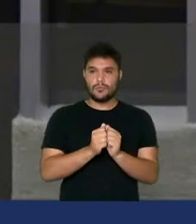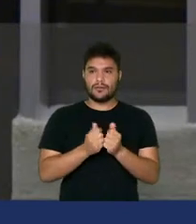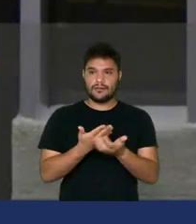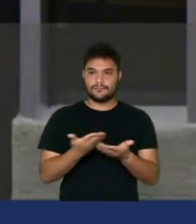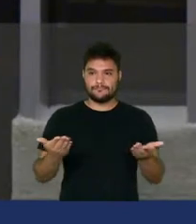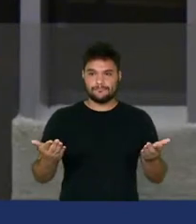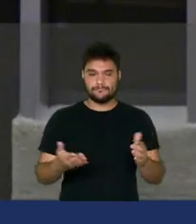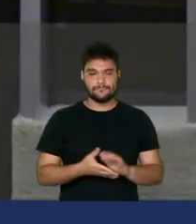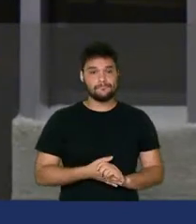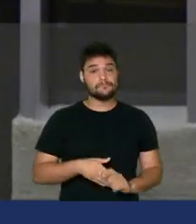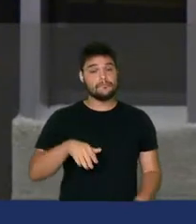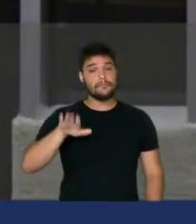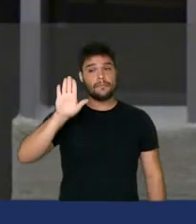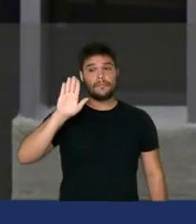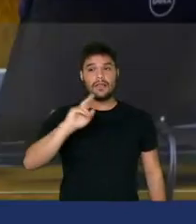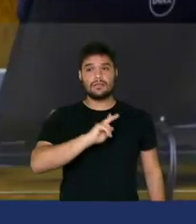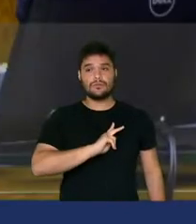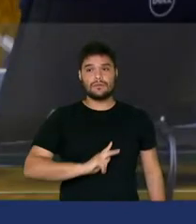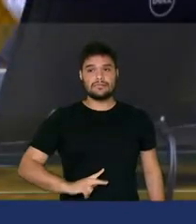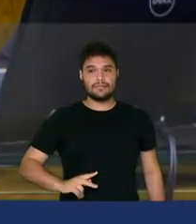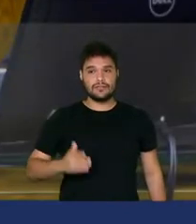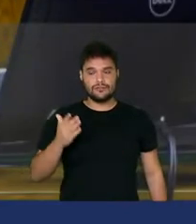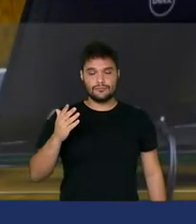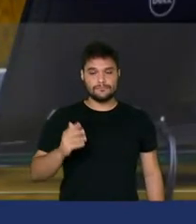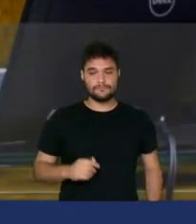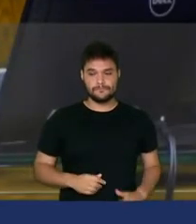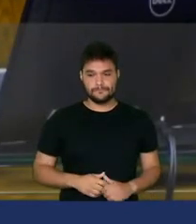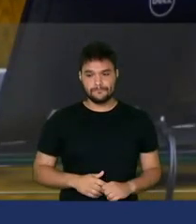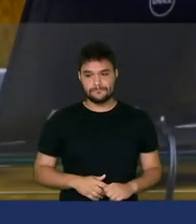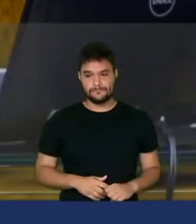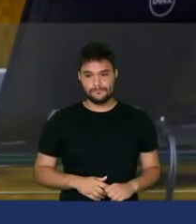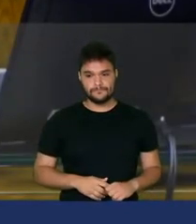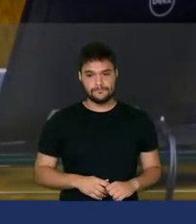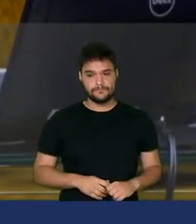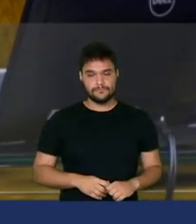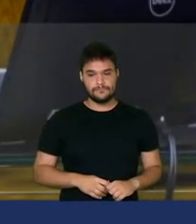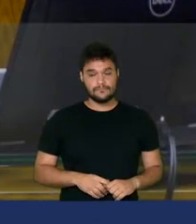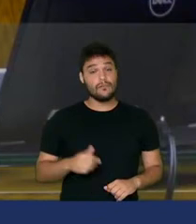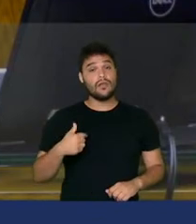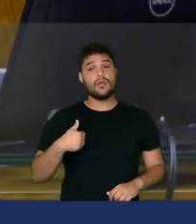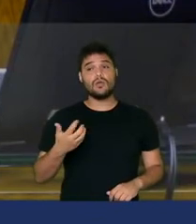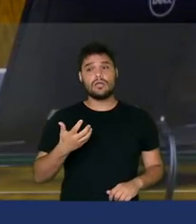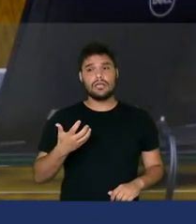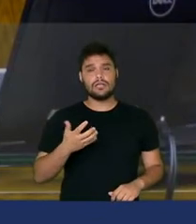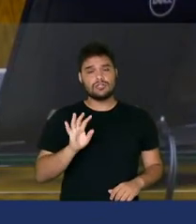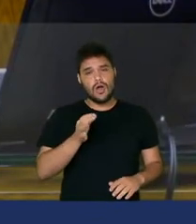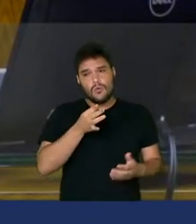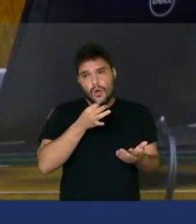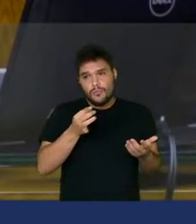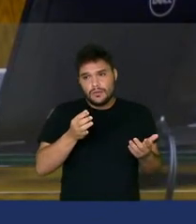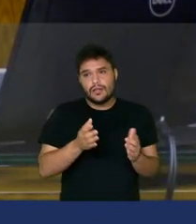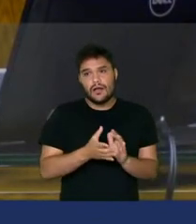OBRIGADO, SENHOR PRESIDENTE, COMPANHEIROS E COMPANHEIRAS. -- [DEPUTADO]: PRESIDENTE. -- [PRESIDENTE]: POIS